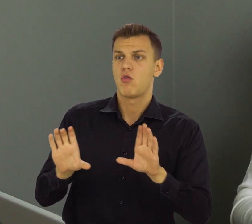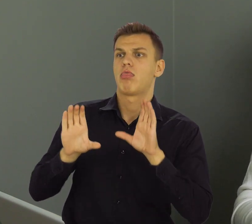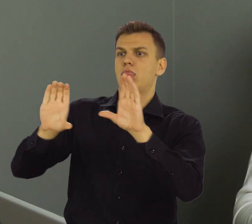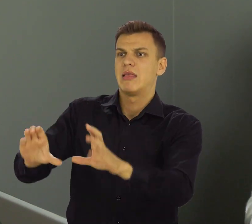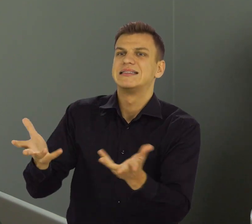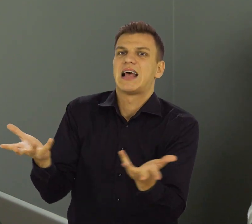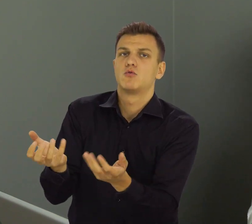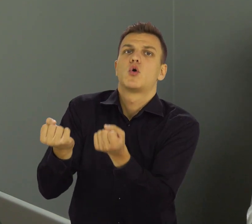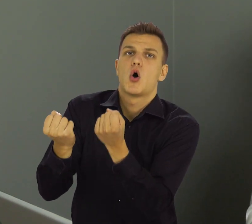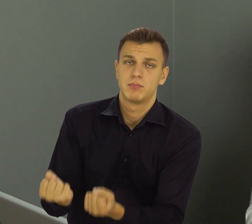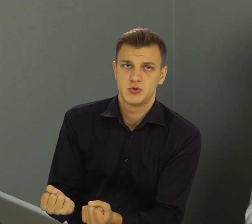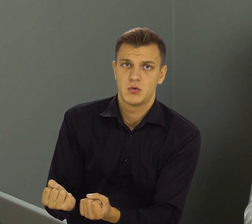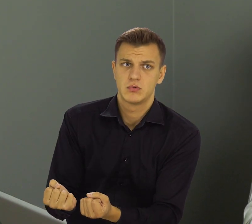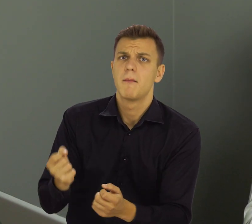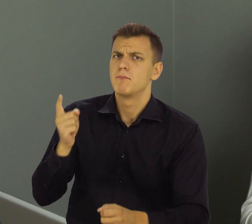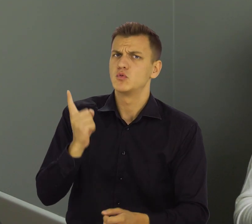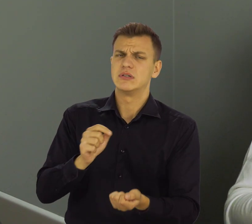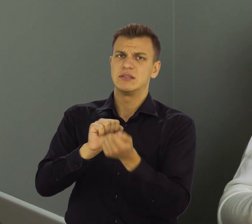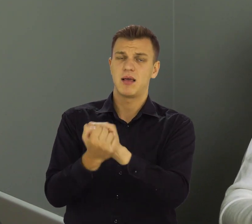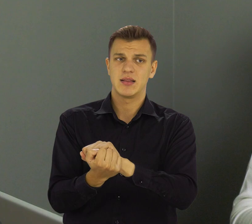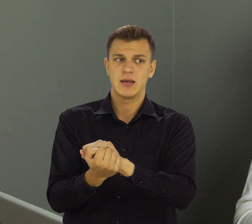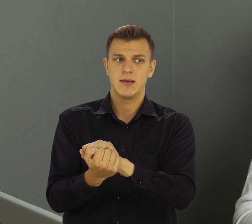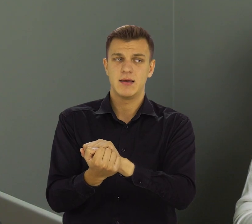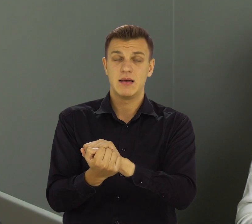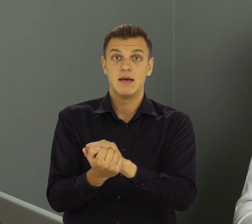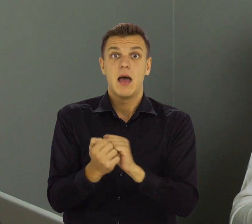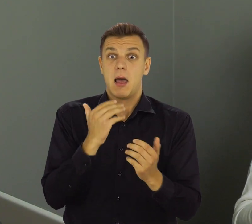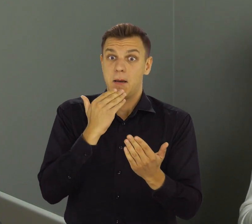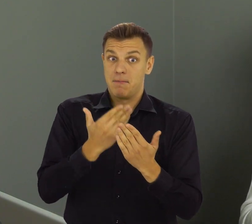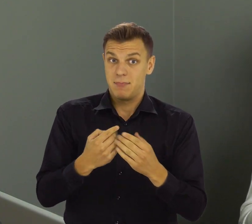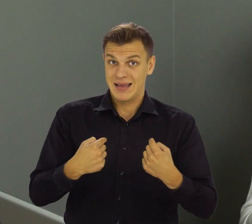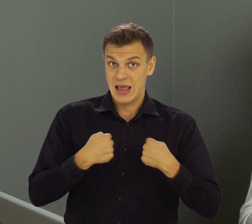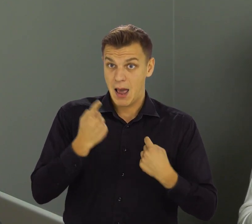Ja, ze swojego punktu widzenia, tak jak już wcześniej wspomniałem, nie do końca się z tym zgodzę.